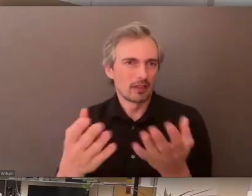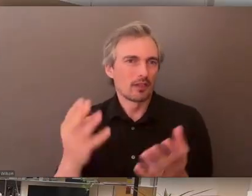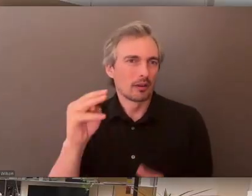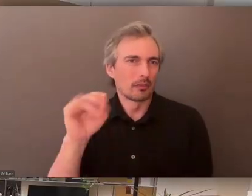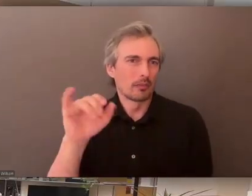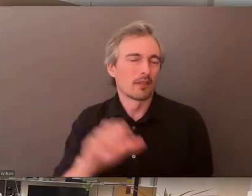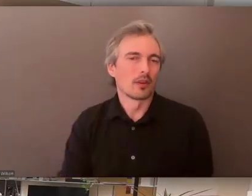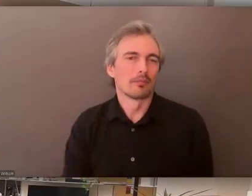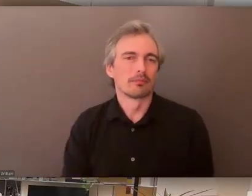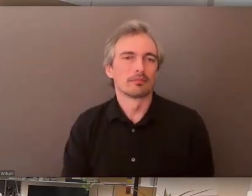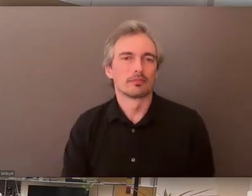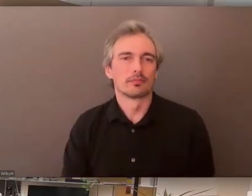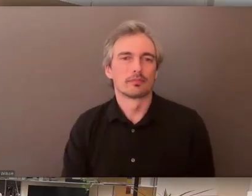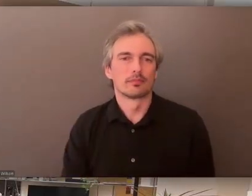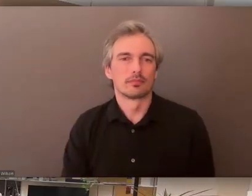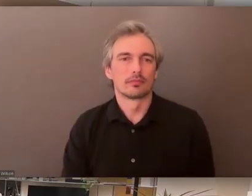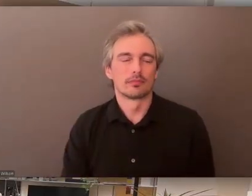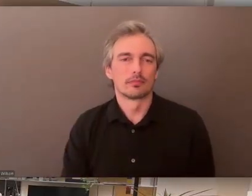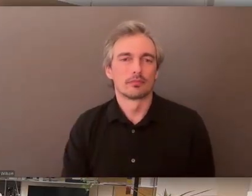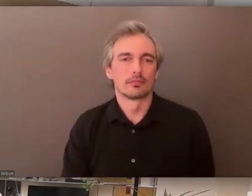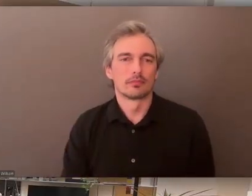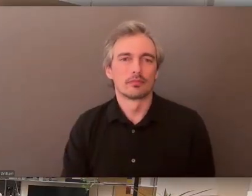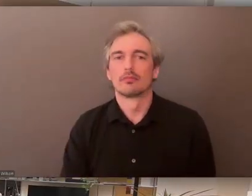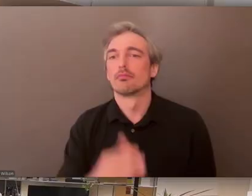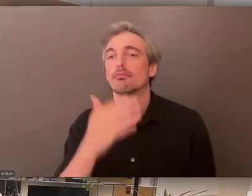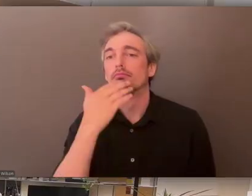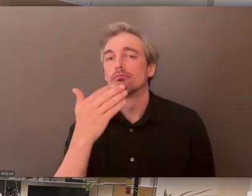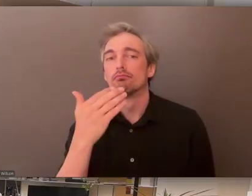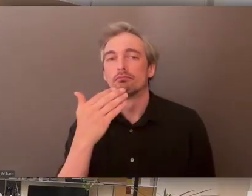ありがとうございます。 ちょっと近すぎましたね。